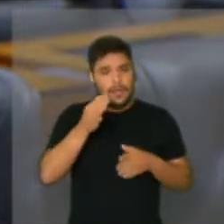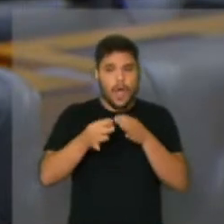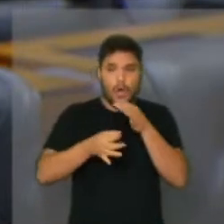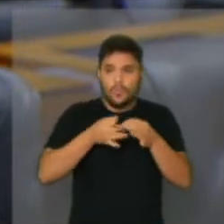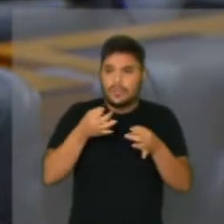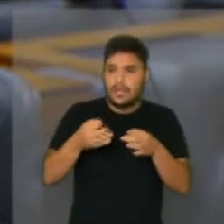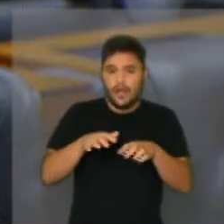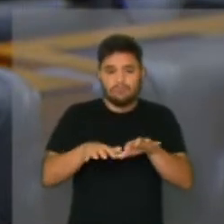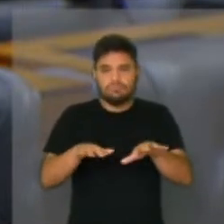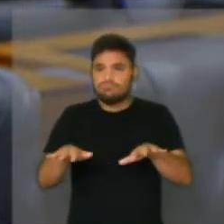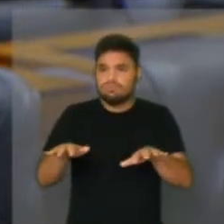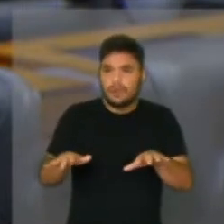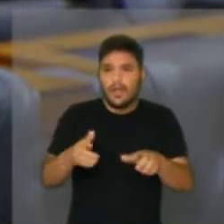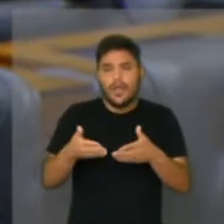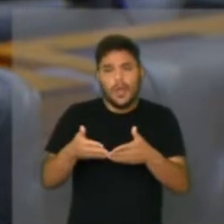APELO AO GOVERNO. NÓS TEMOS QUE OUVIR O SETOR PRODUTIVO